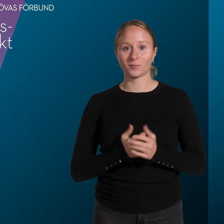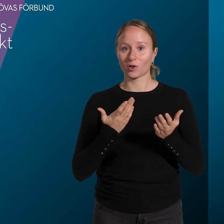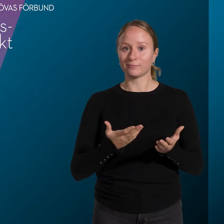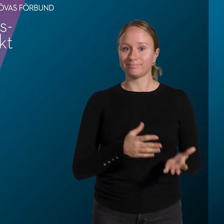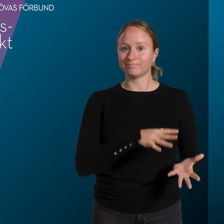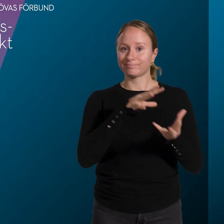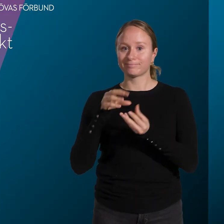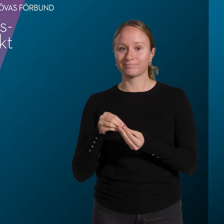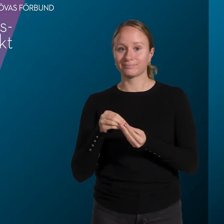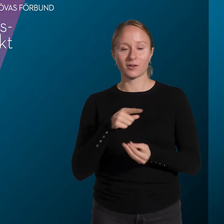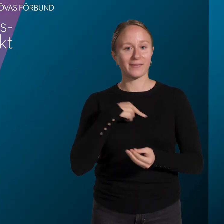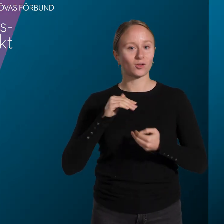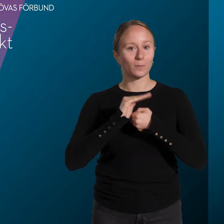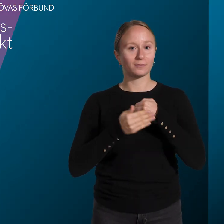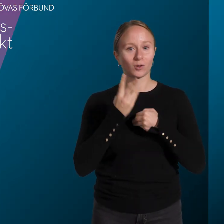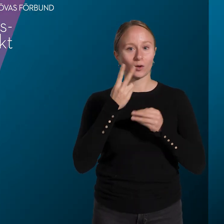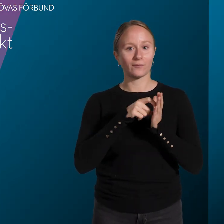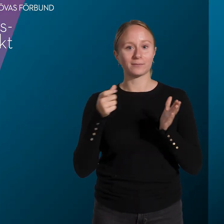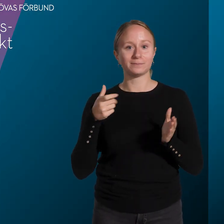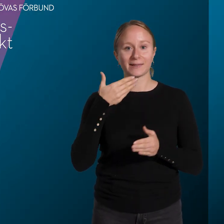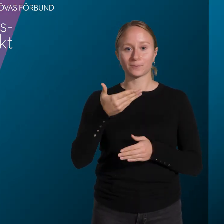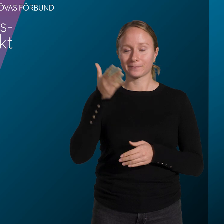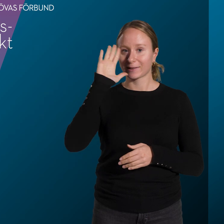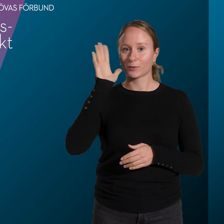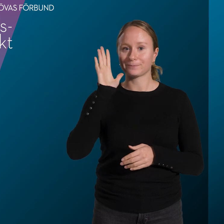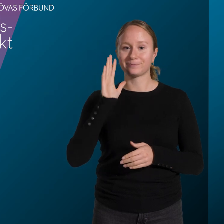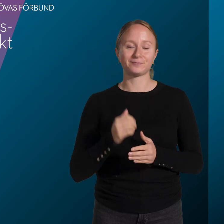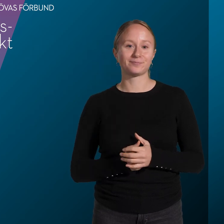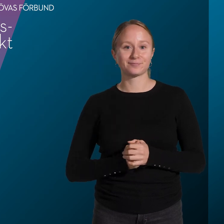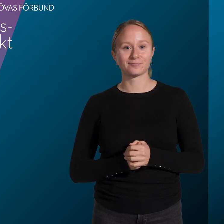Det var veckans nyheter. Vi återkommer om två veckor, hej då!